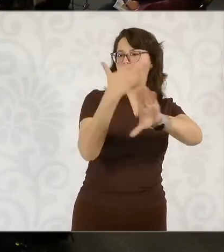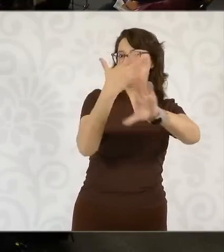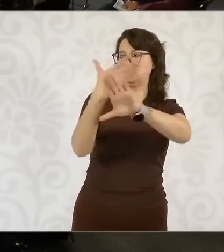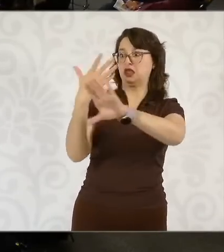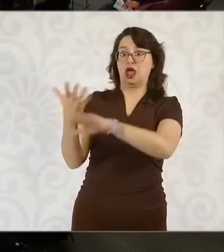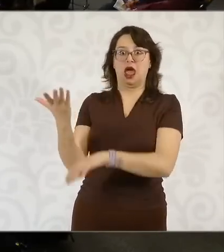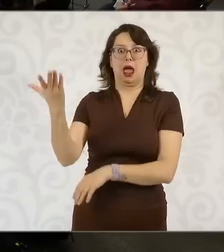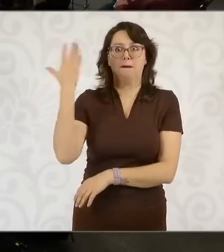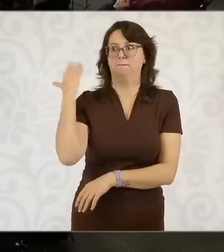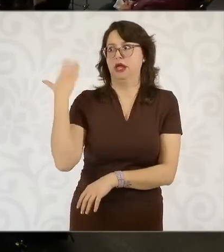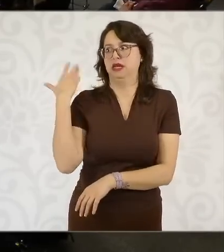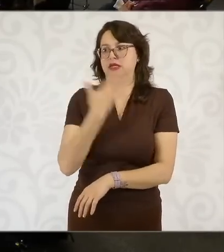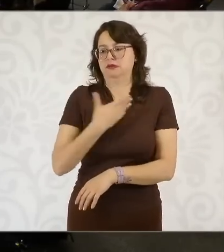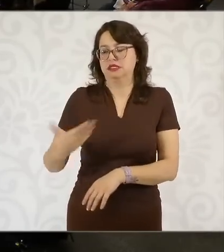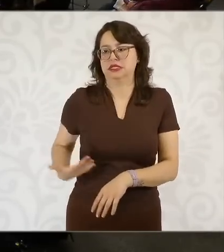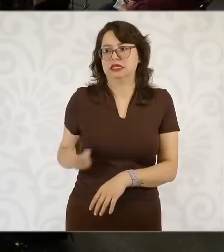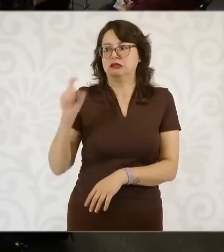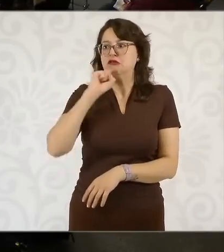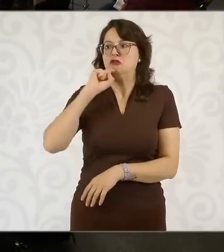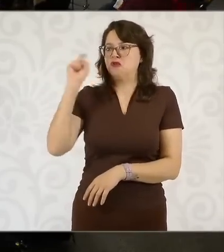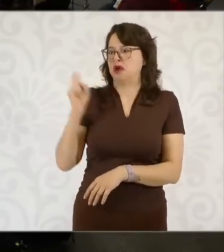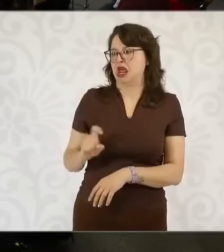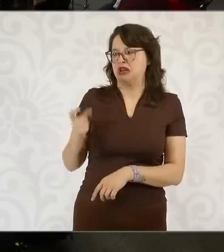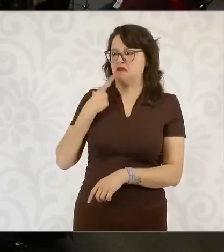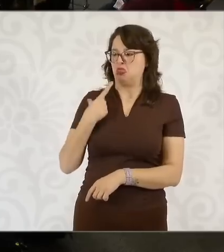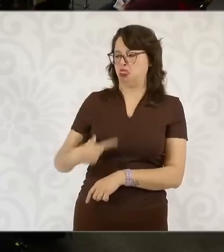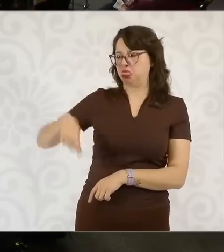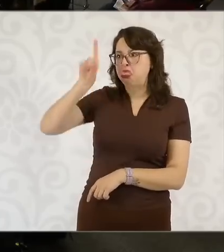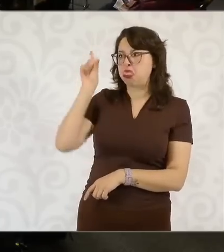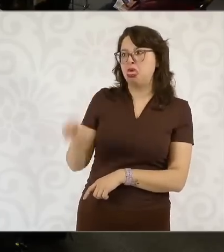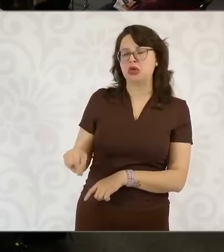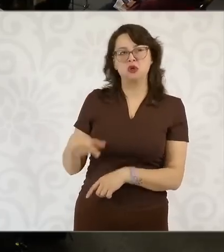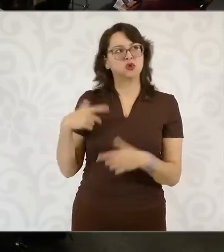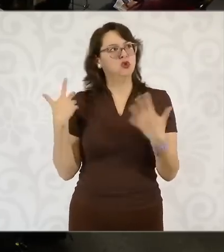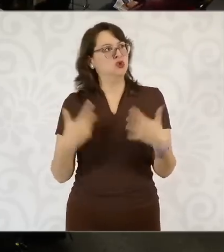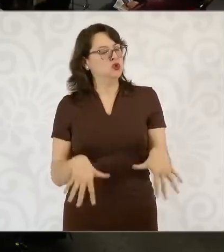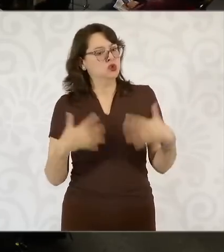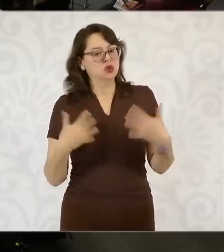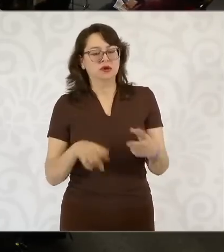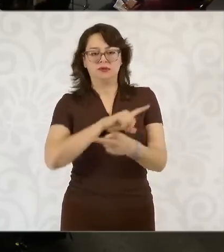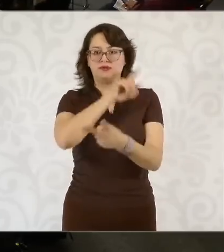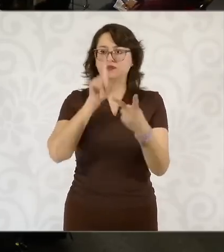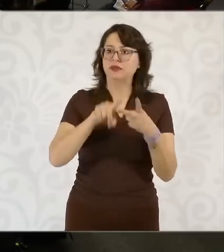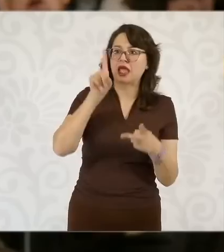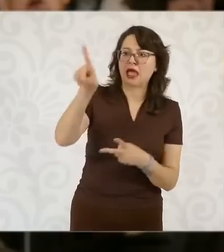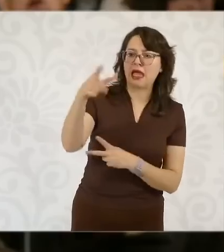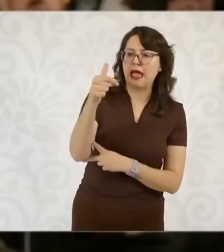fue lamentable la forma que quiere convertir la franja de gas ser un centro turístico inmobiliario